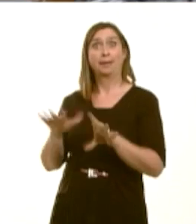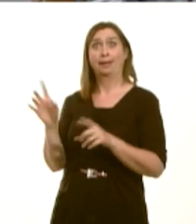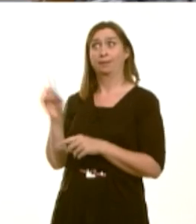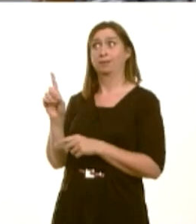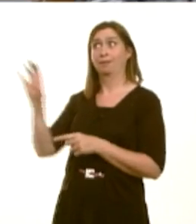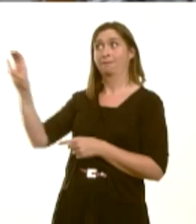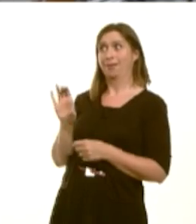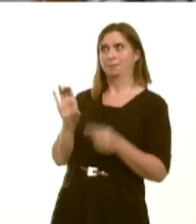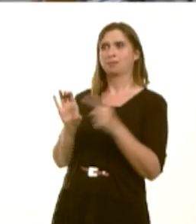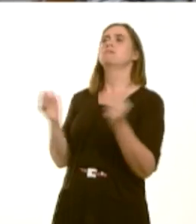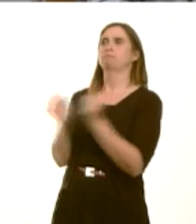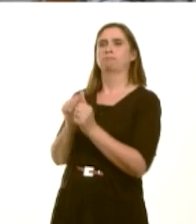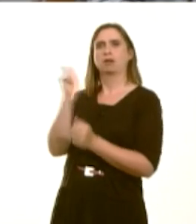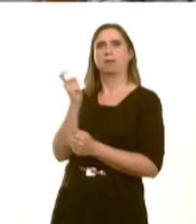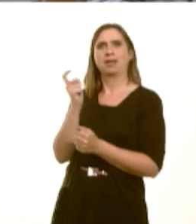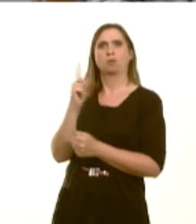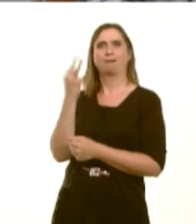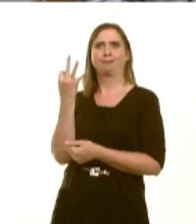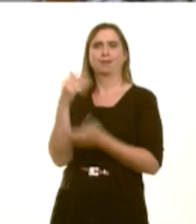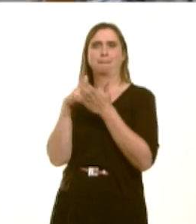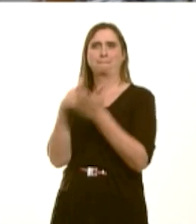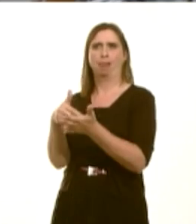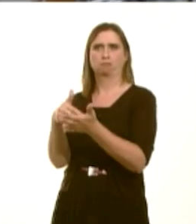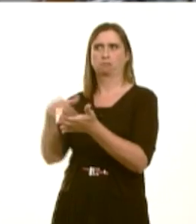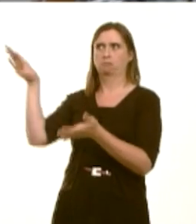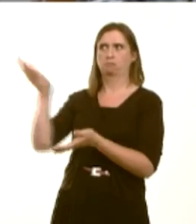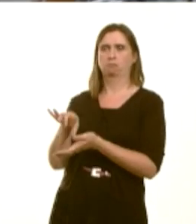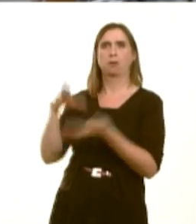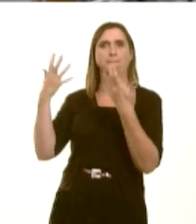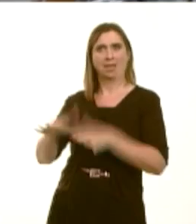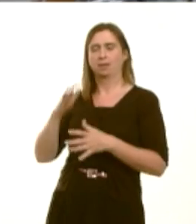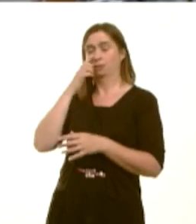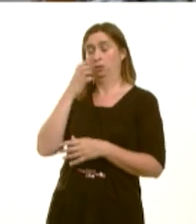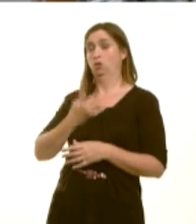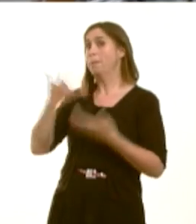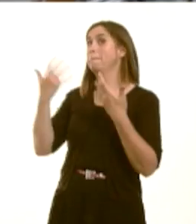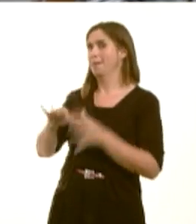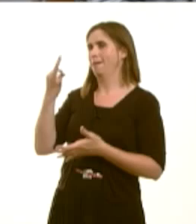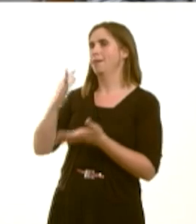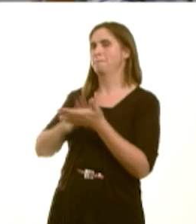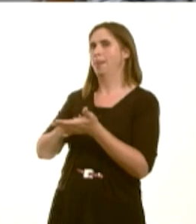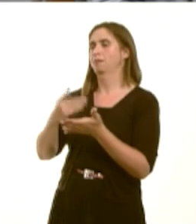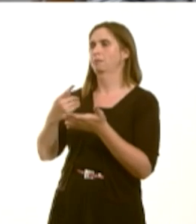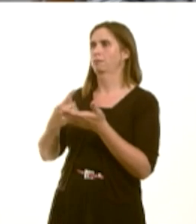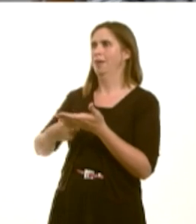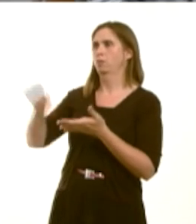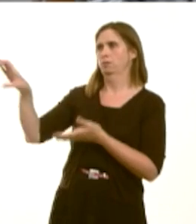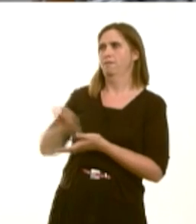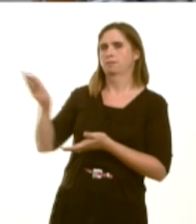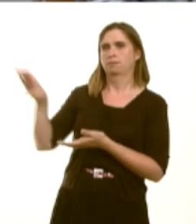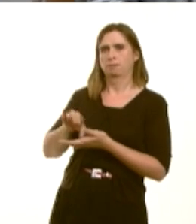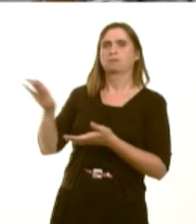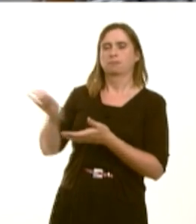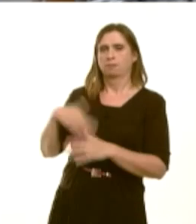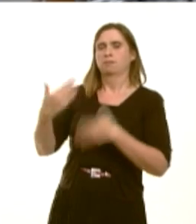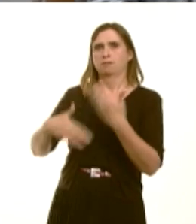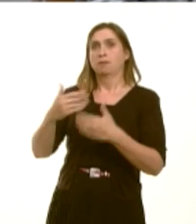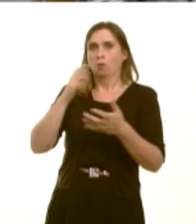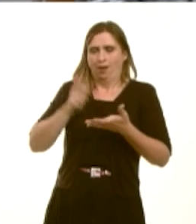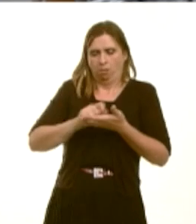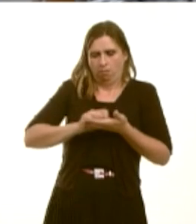yn gweithio, ar hyn o bryd, ar gais i gael mwy o gyllid Ewropeaidd trwyír rhaglen lan